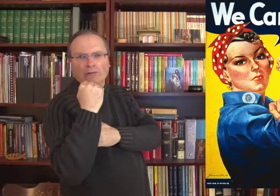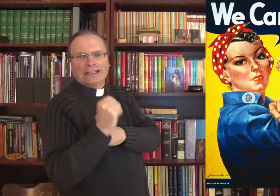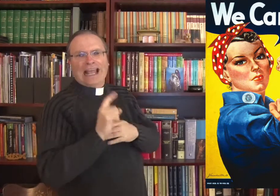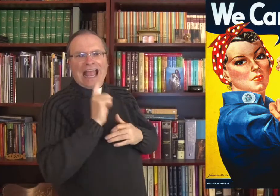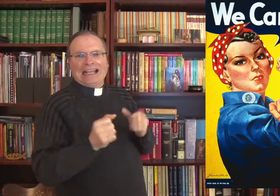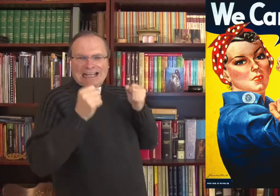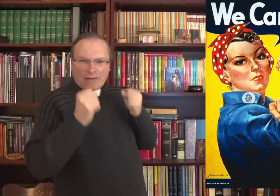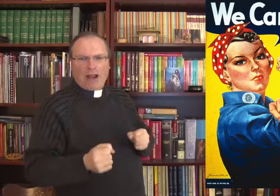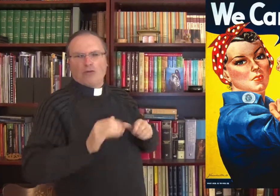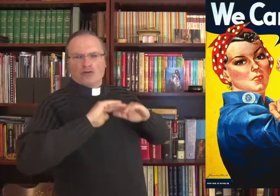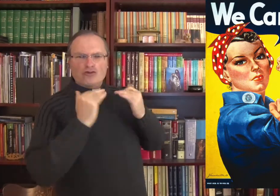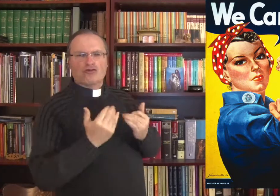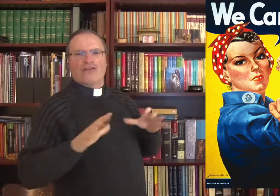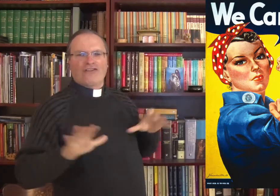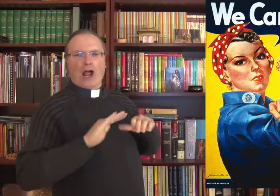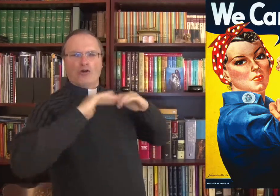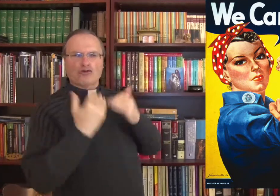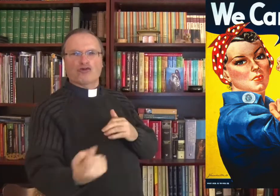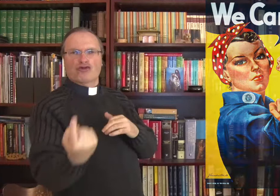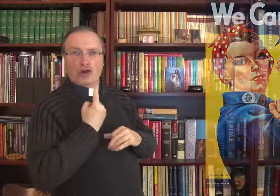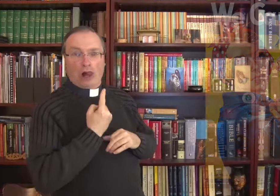être capable de tout faire tout seul.